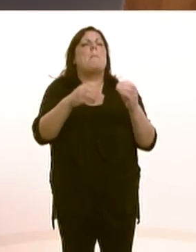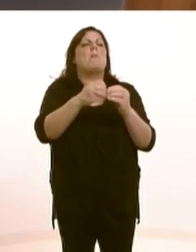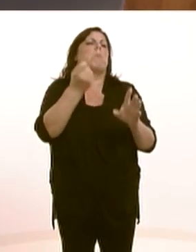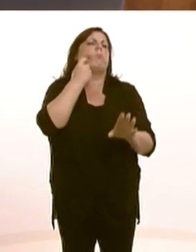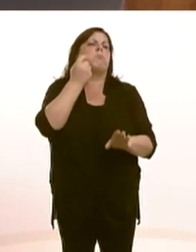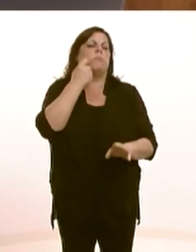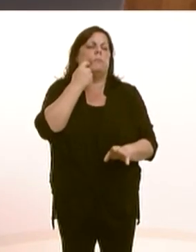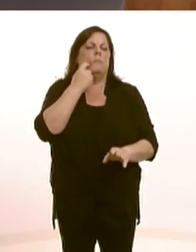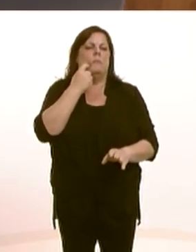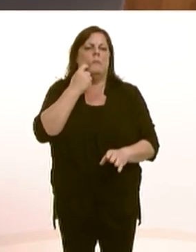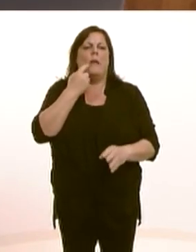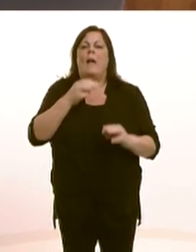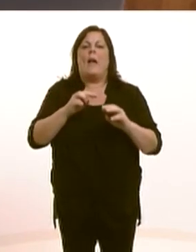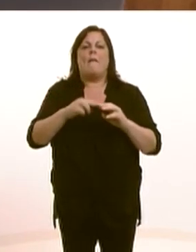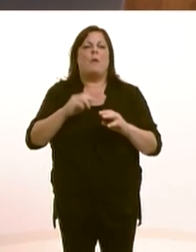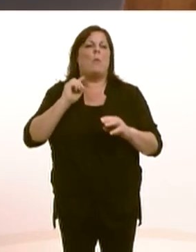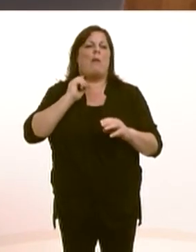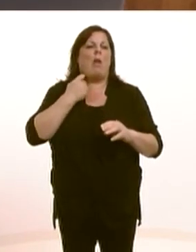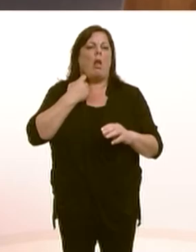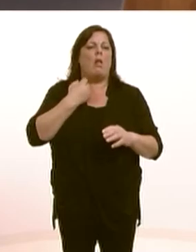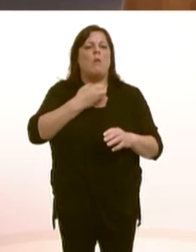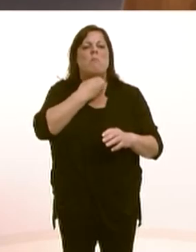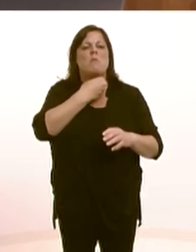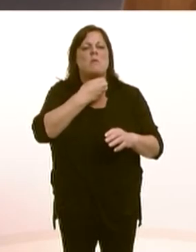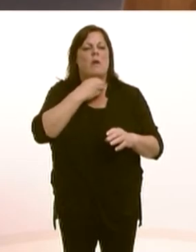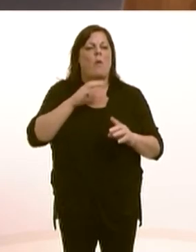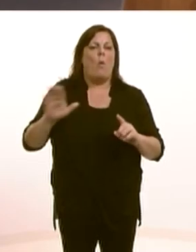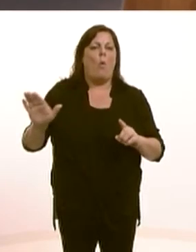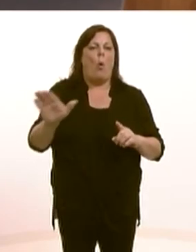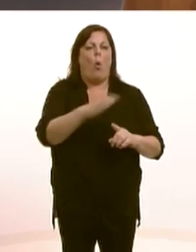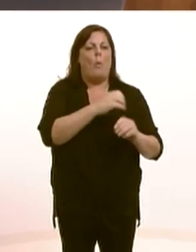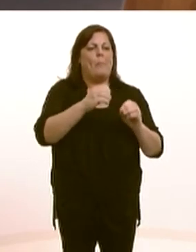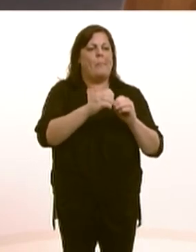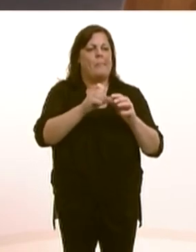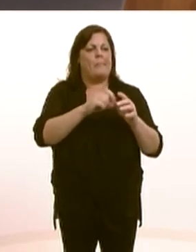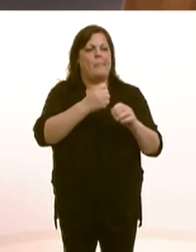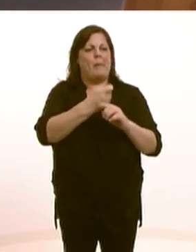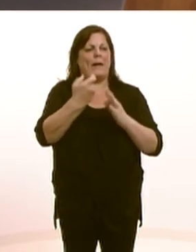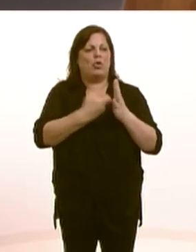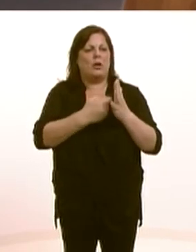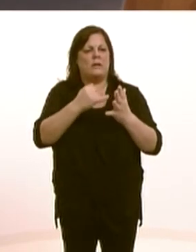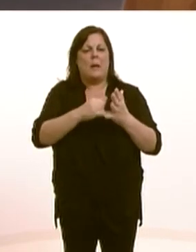Mae hiín fwy cymhleth na hynny. Rwyín cofio eistedd ar y pwyllgor a chlywed y dystiolaeth, a oedd yn dangos ei bod hiín